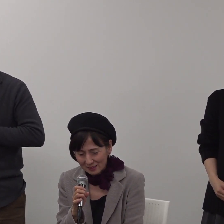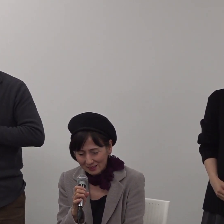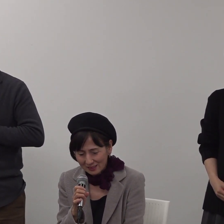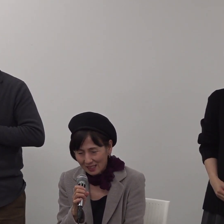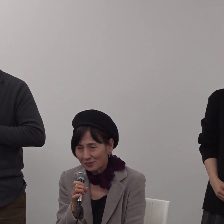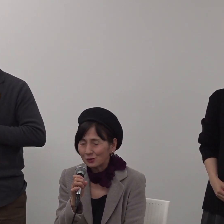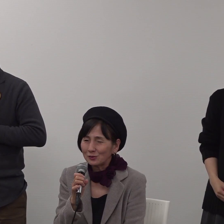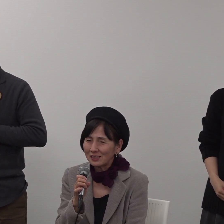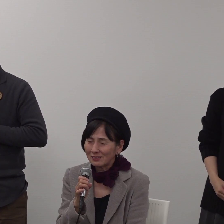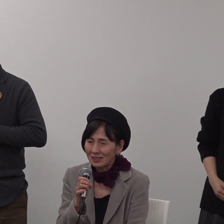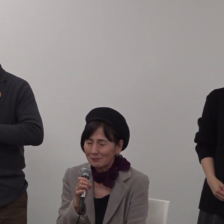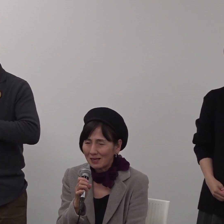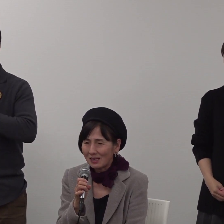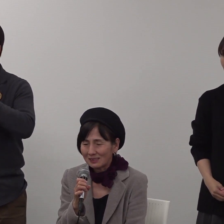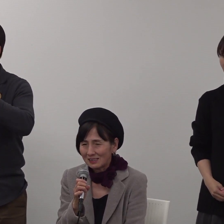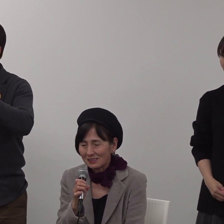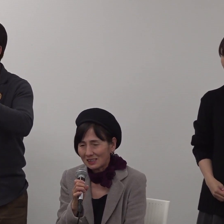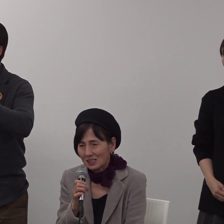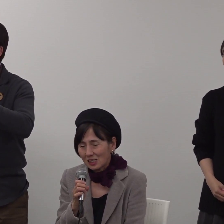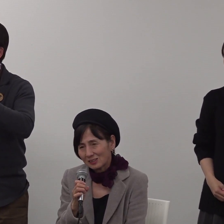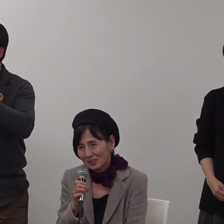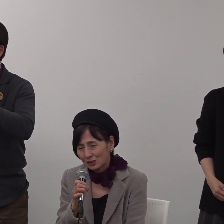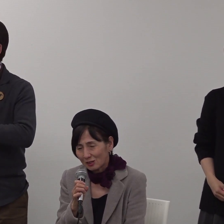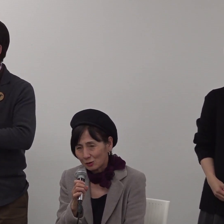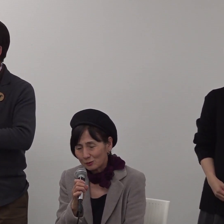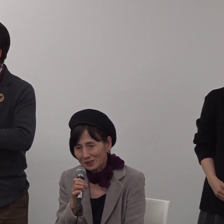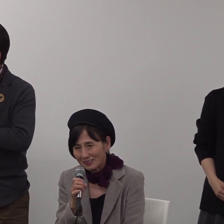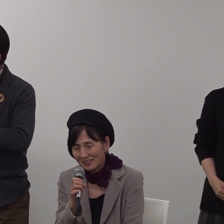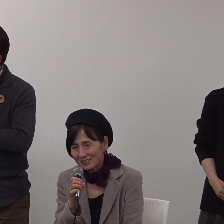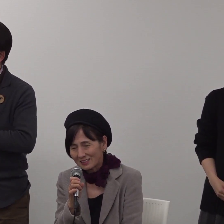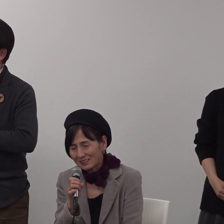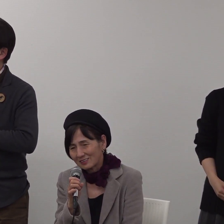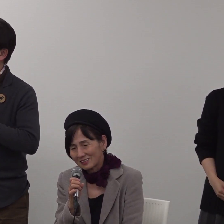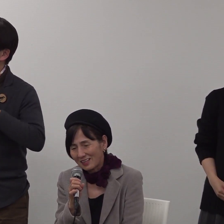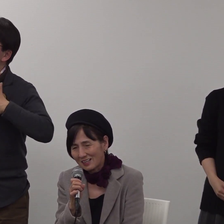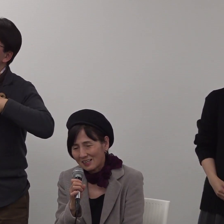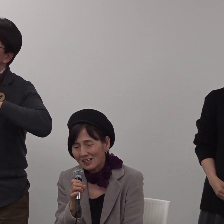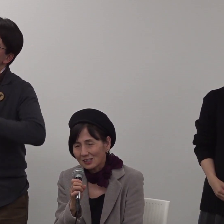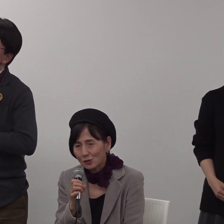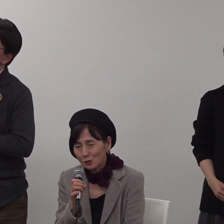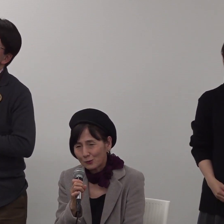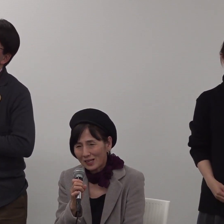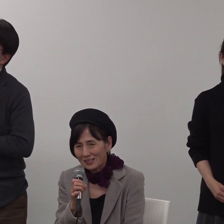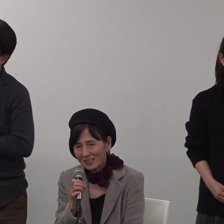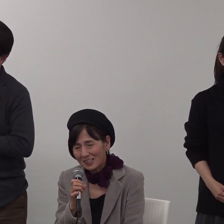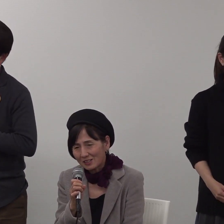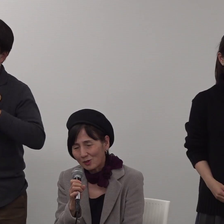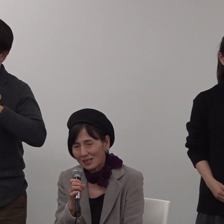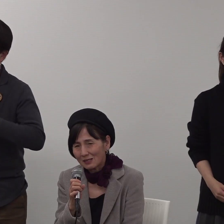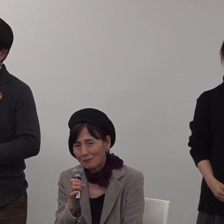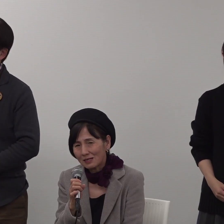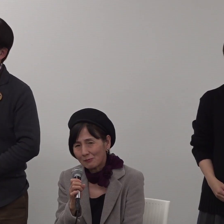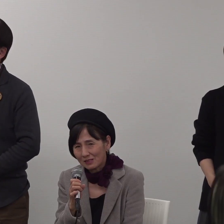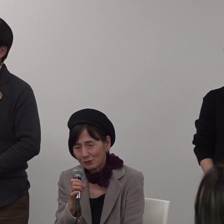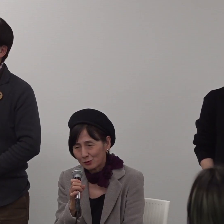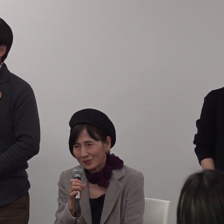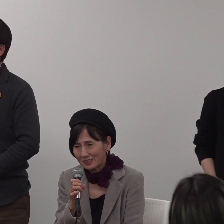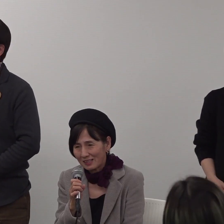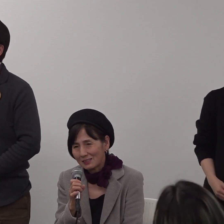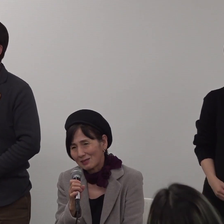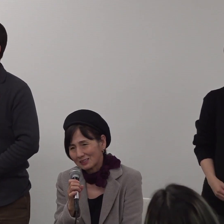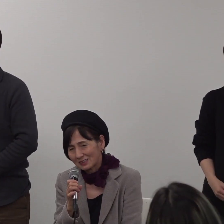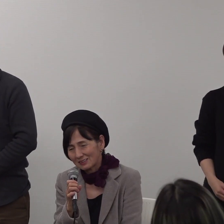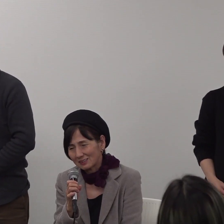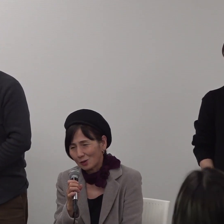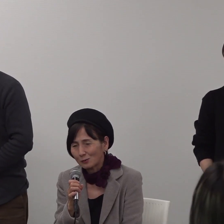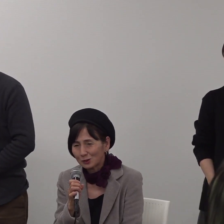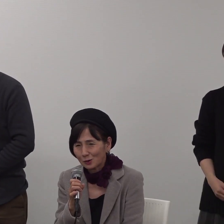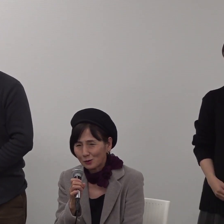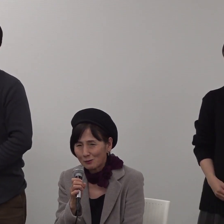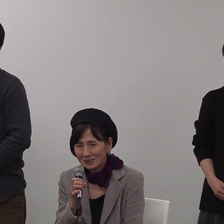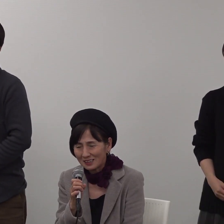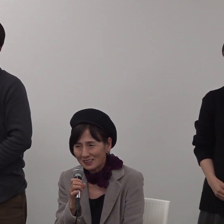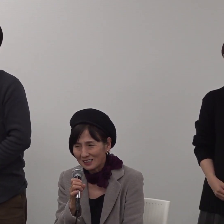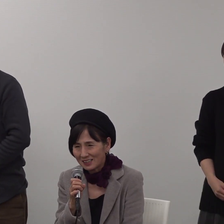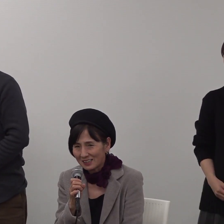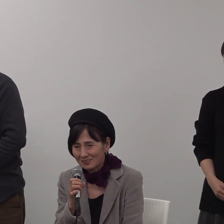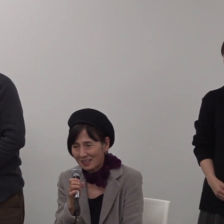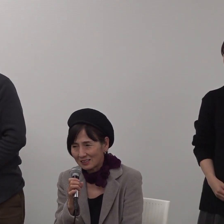30年ぐらい前に、私は動物が大好きなので「 Cooperating environment with animals 」＝「動物と共に生きられる環境」